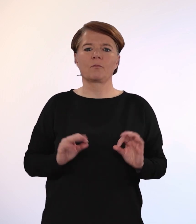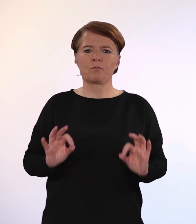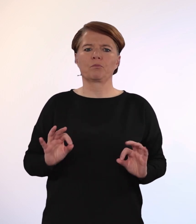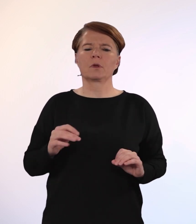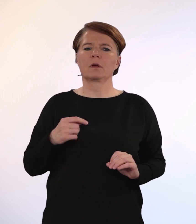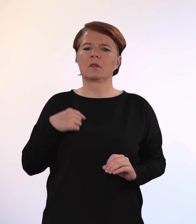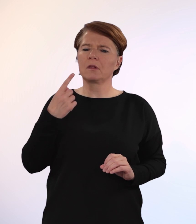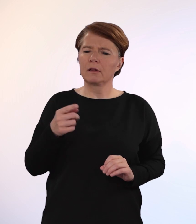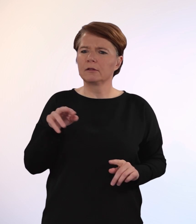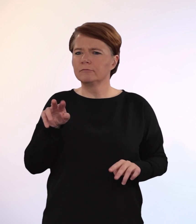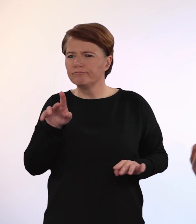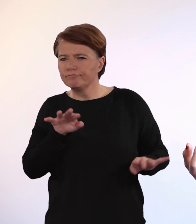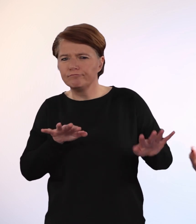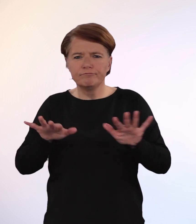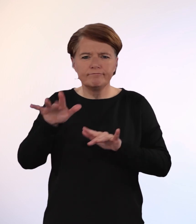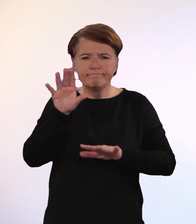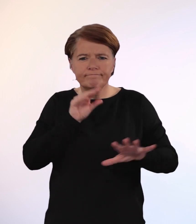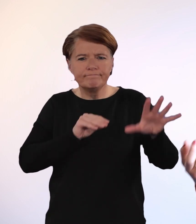Ich hab dann erstmal verstanden,